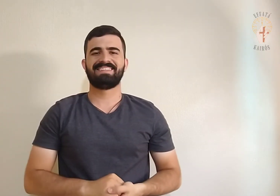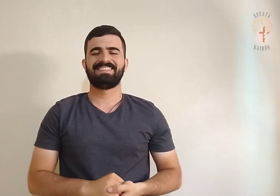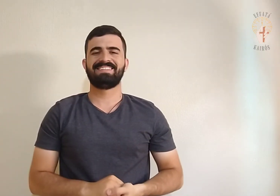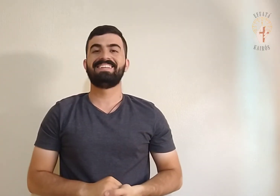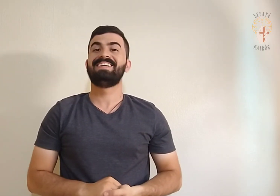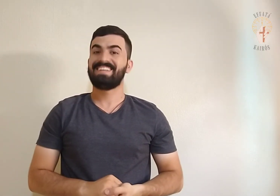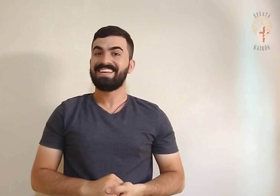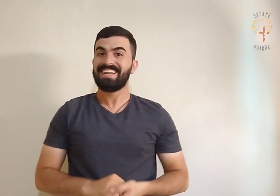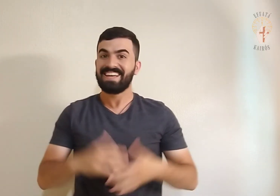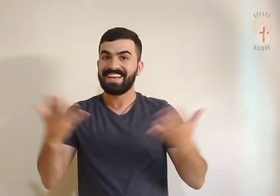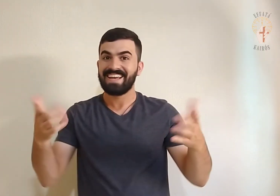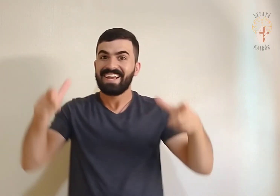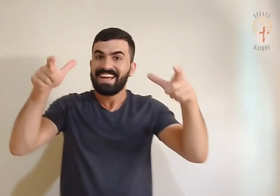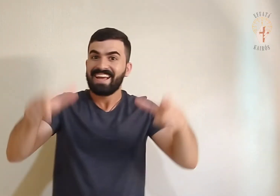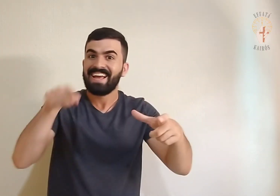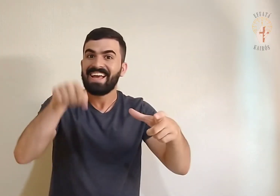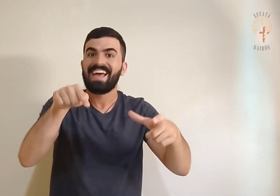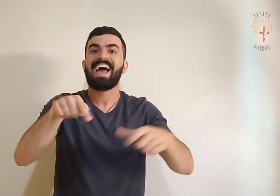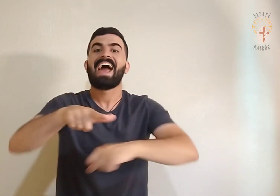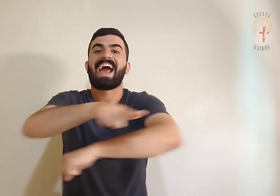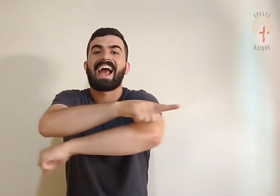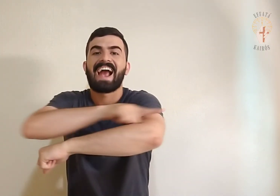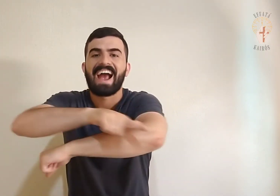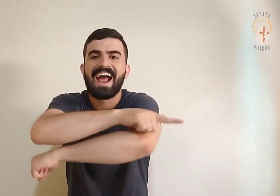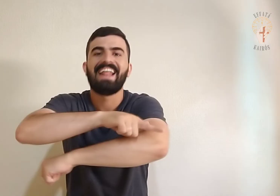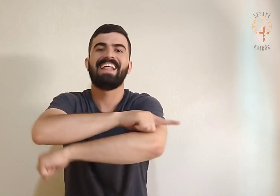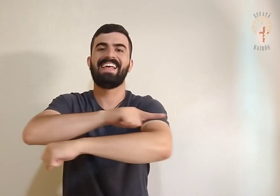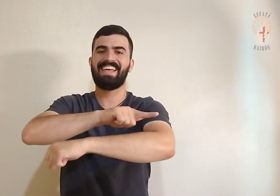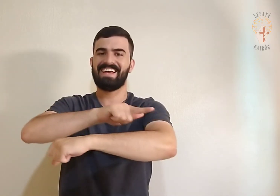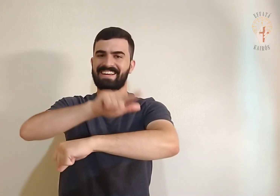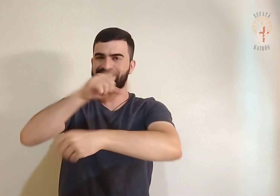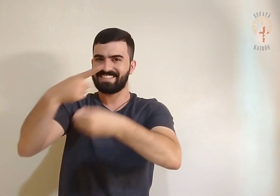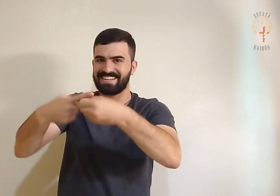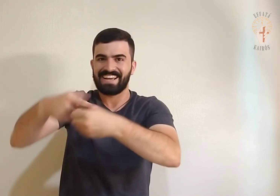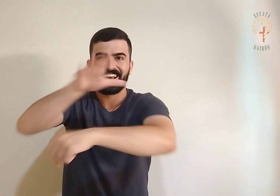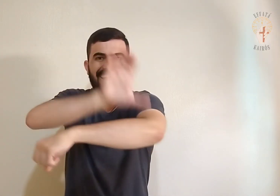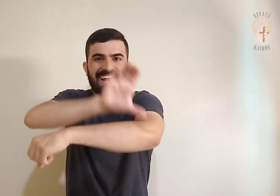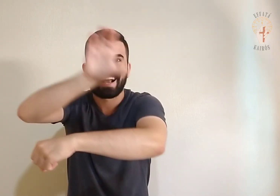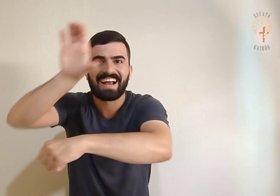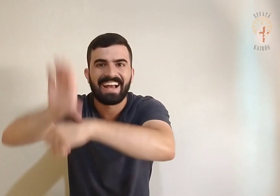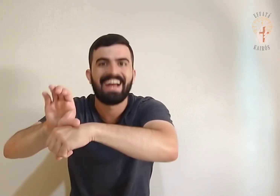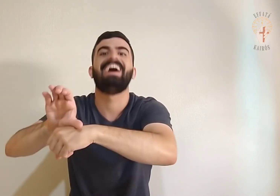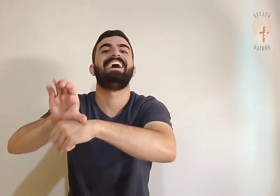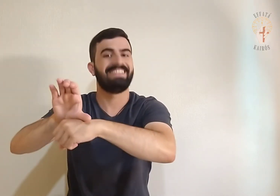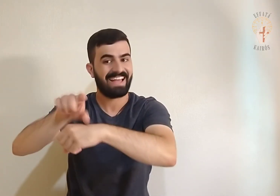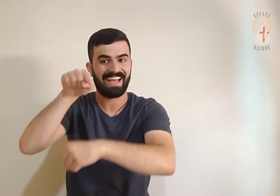11 - Este foi o início dos sinais de Jesus.